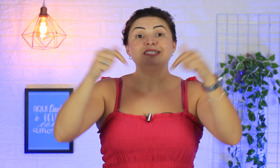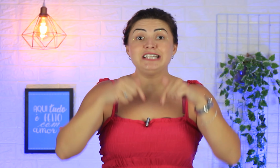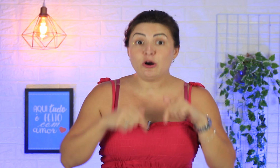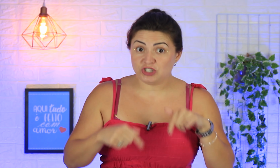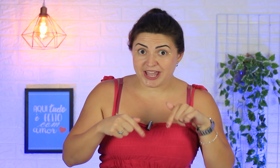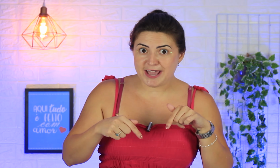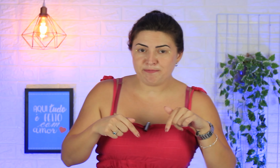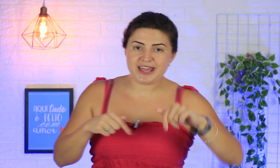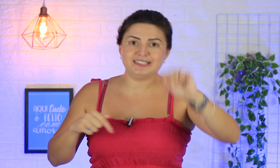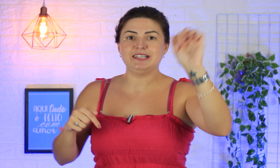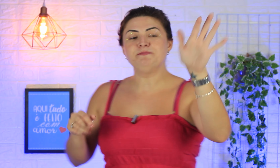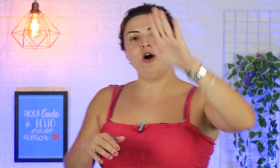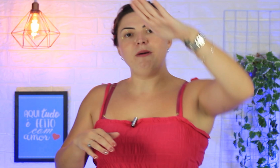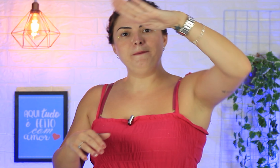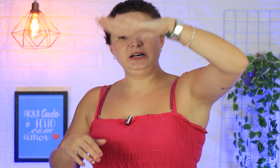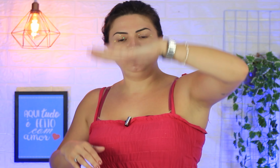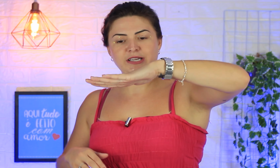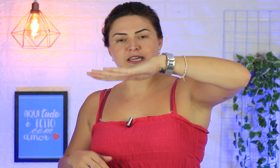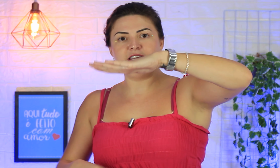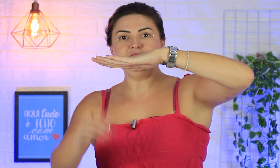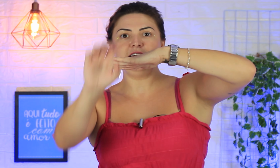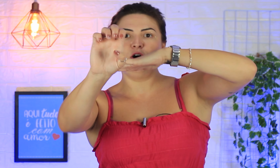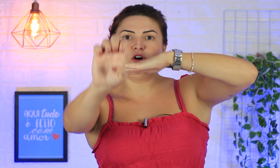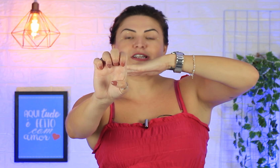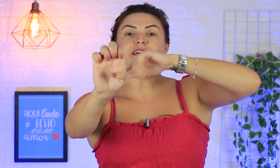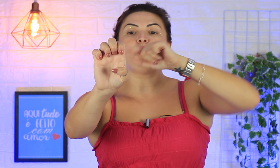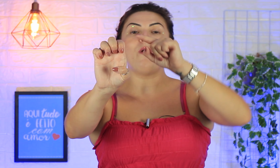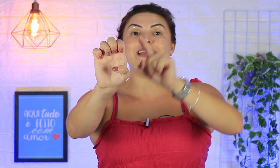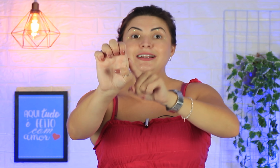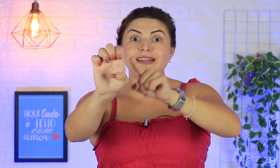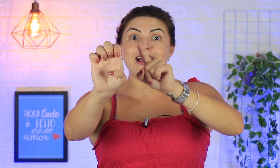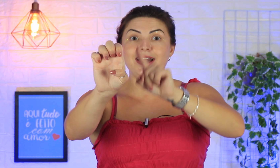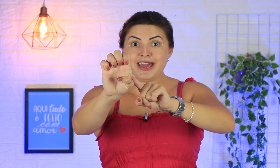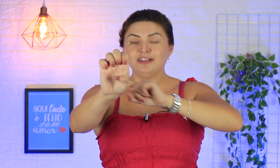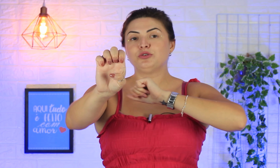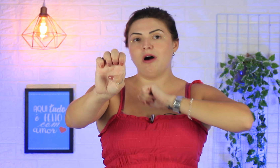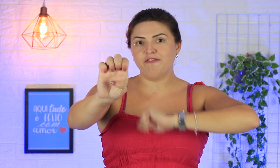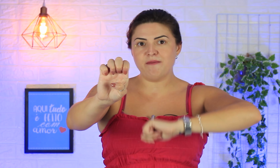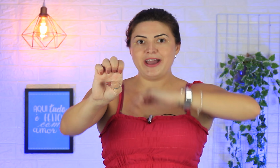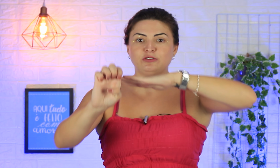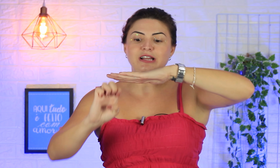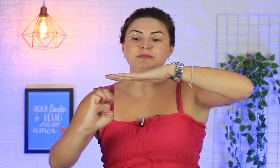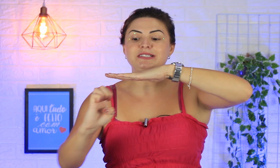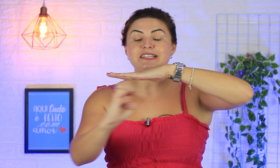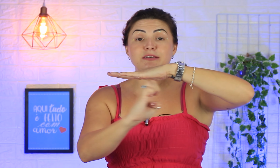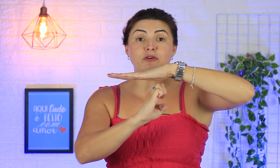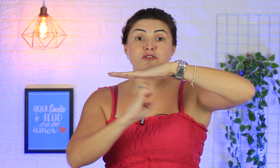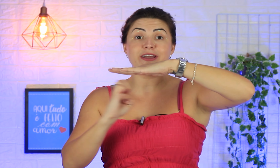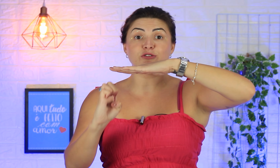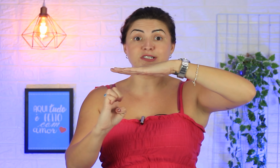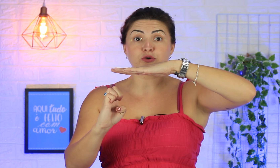o sinal de empresa é uma mão aqui e a outra com a letra e do alfabeto da libras nesse movimento